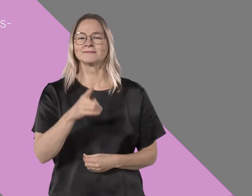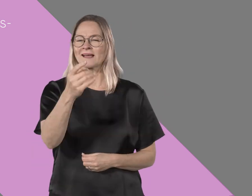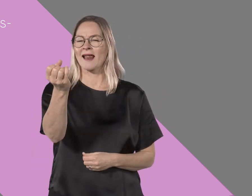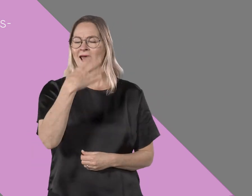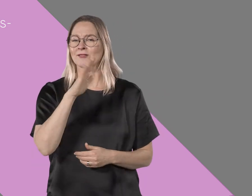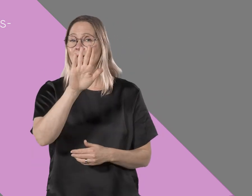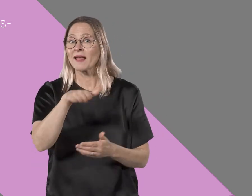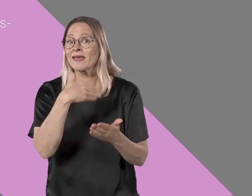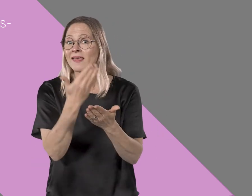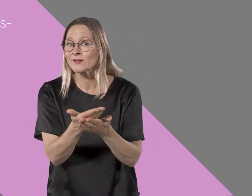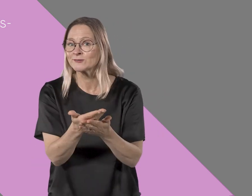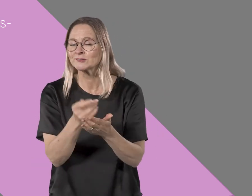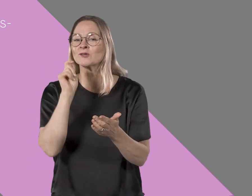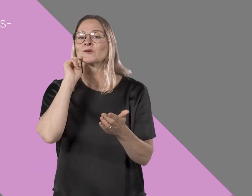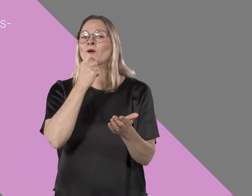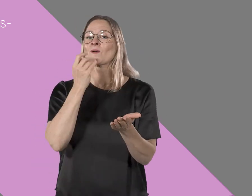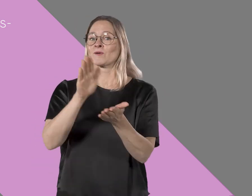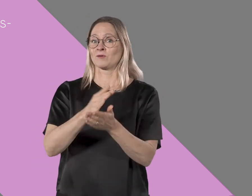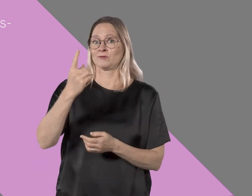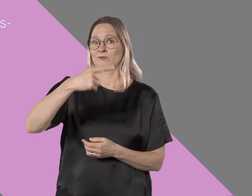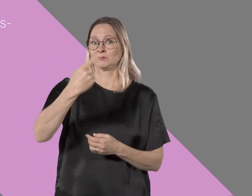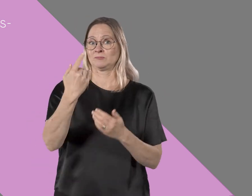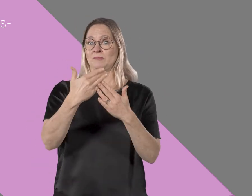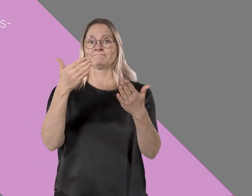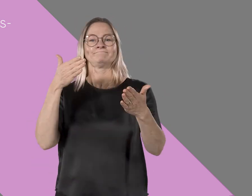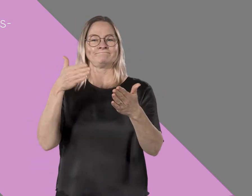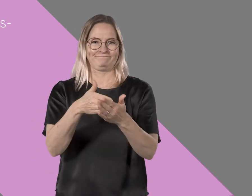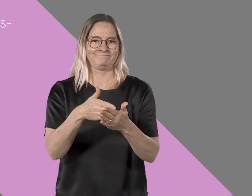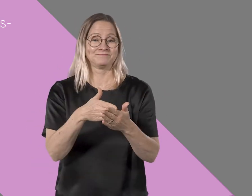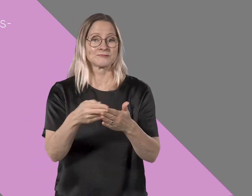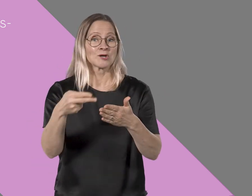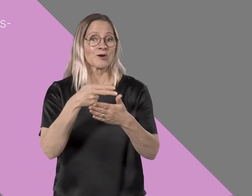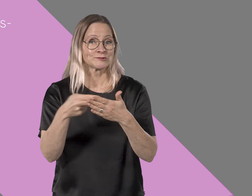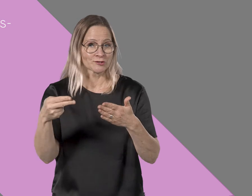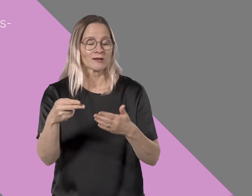Lähetä ehdotuksesi 11. joulukuuta mennessä osoitteeseen: